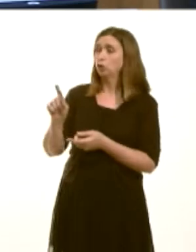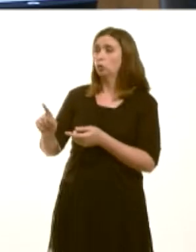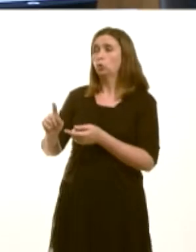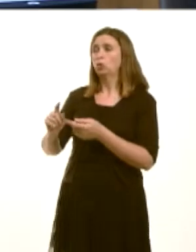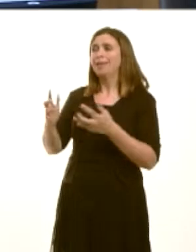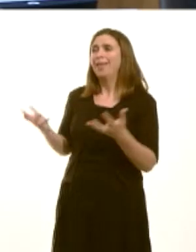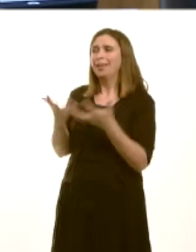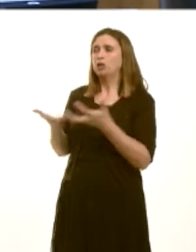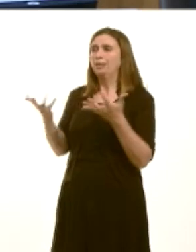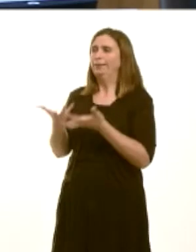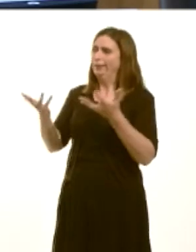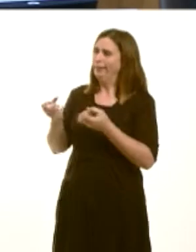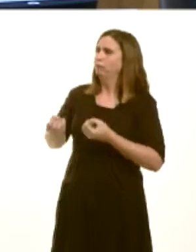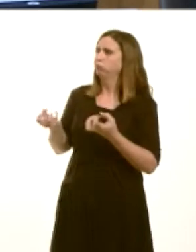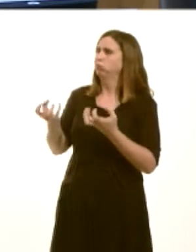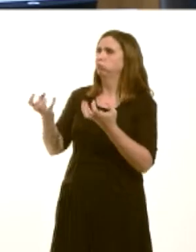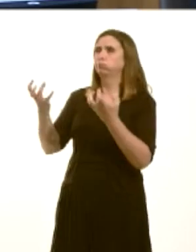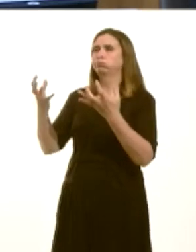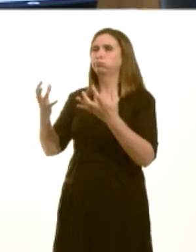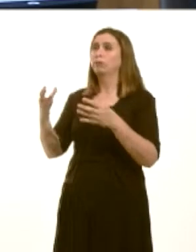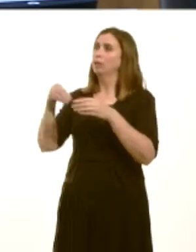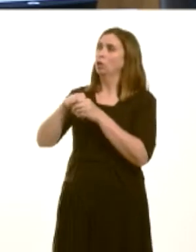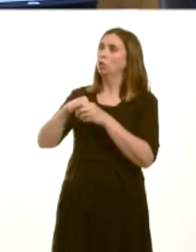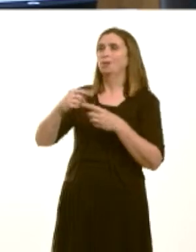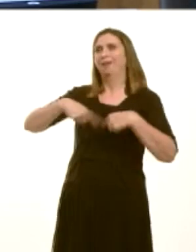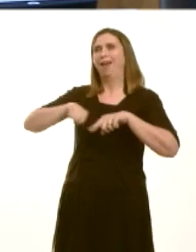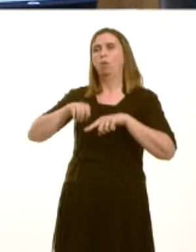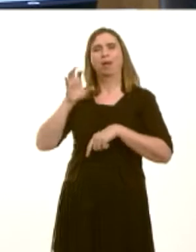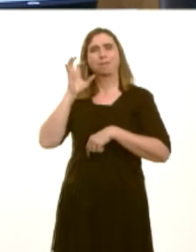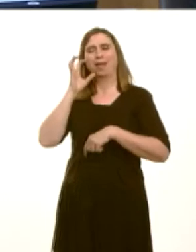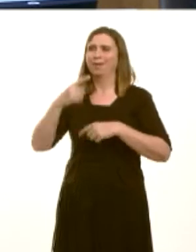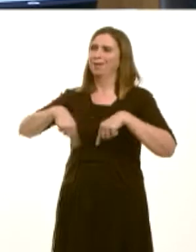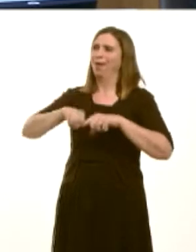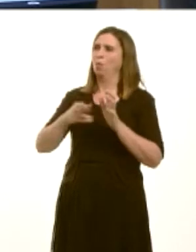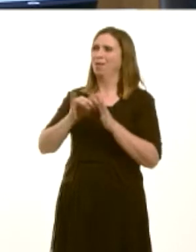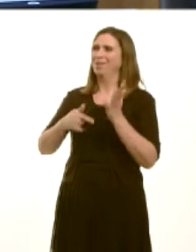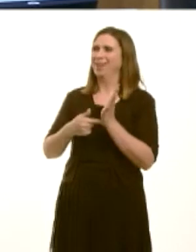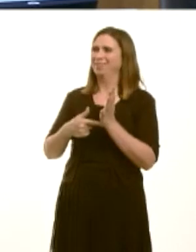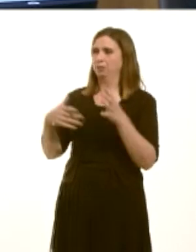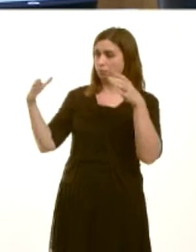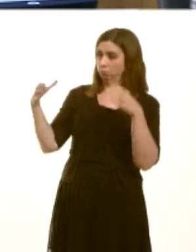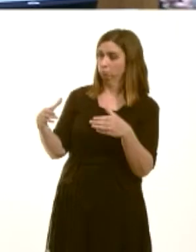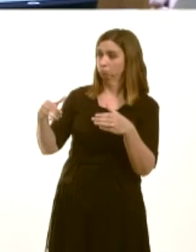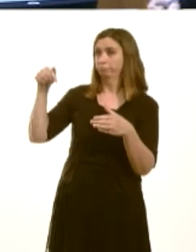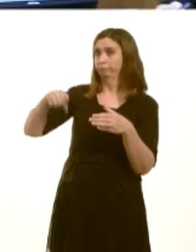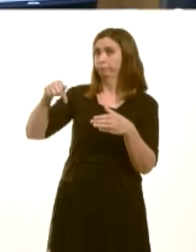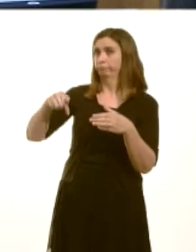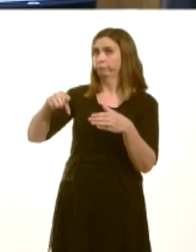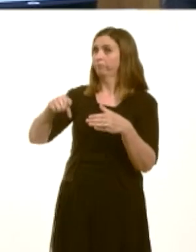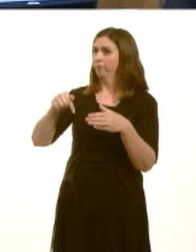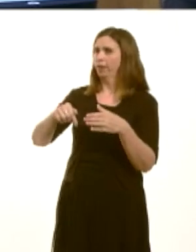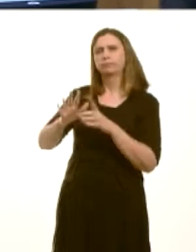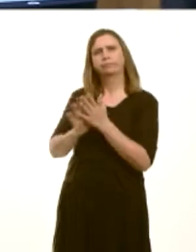arweiniad yr awdurdodau lleol. Cafodd dros 9,000 o gartrefi eu gwella yn ystod 2013-14